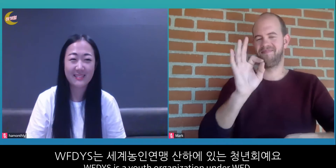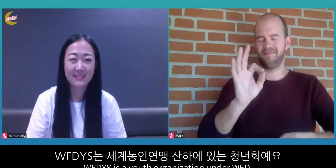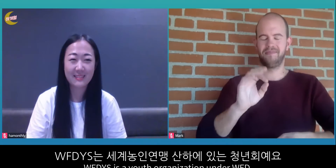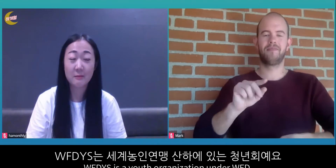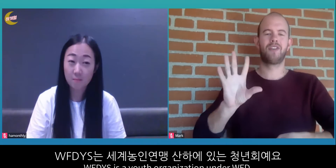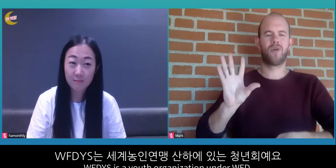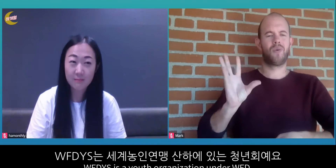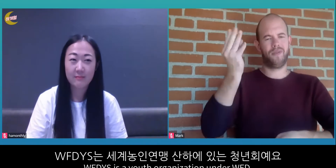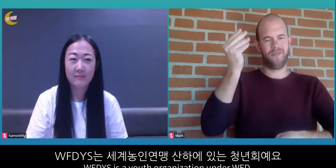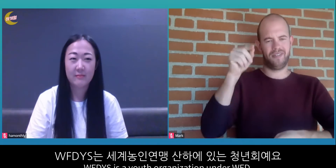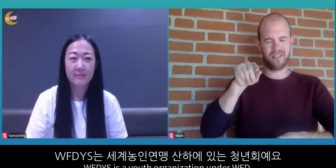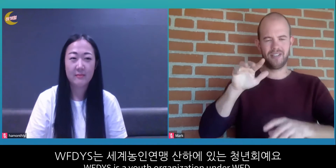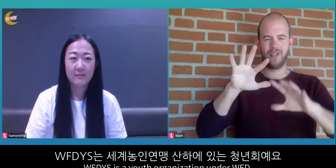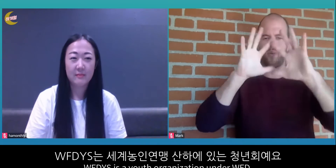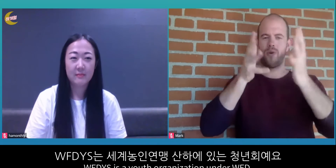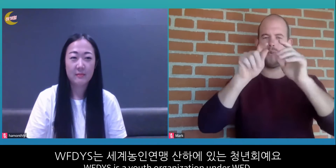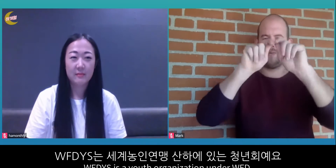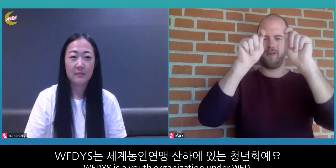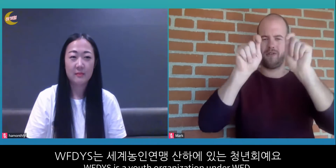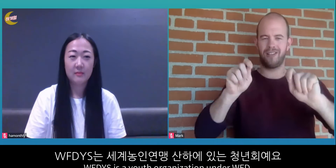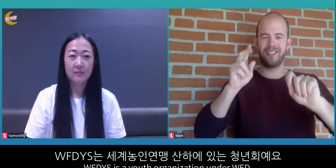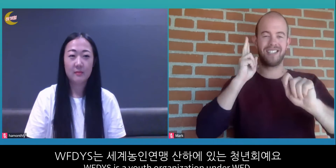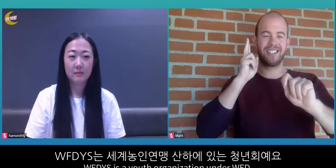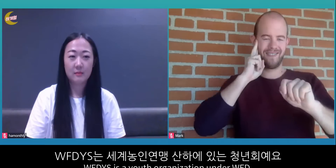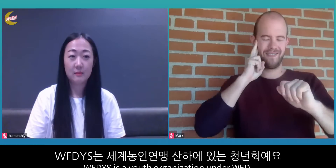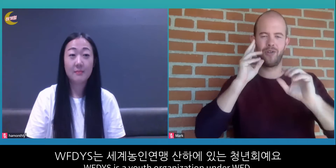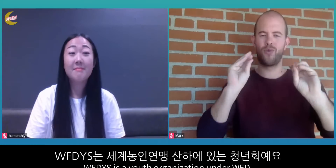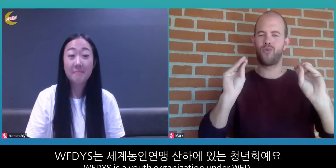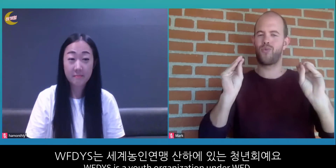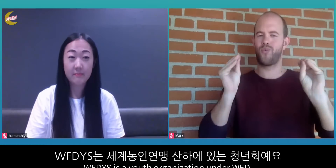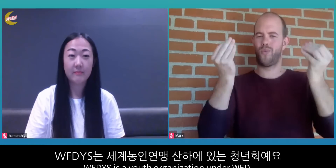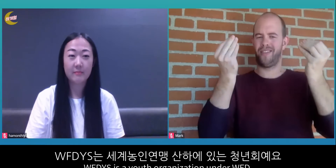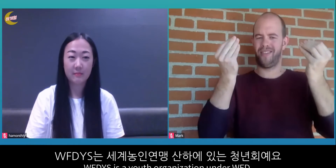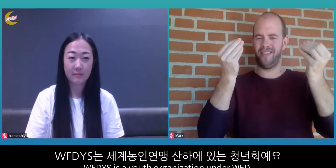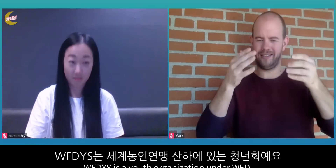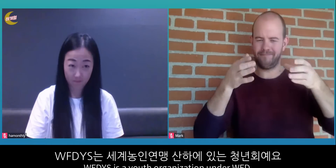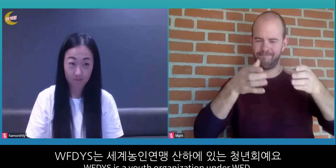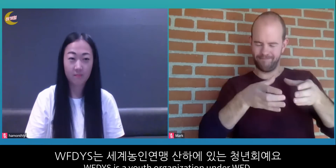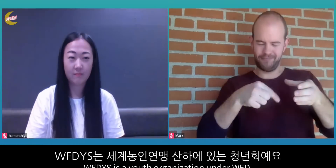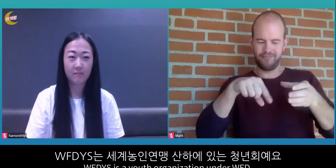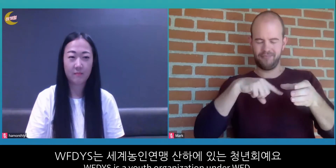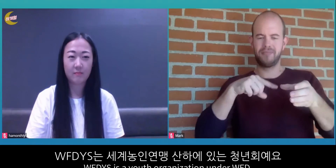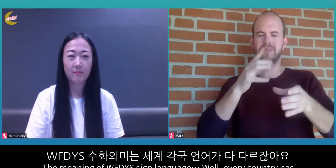WFDYSはWFD傘下の青年組織です。